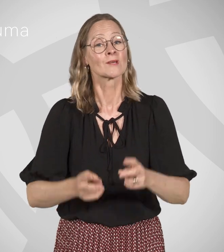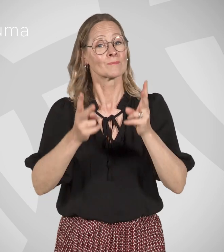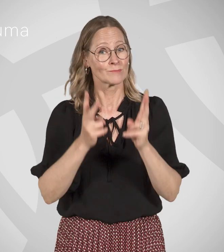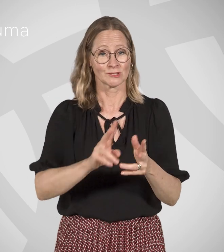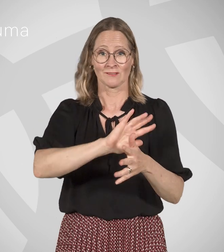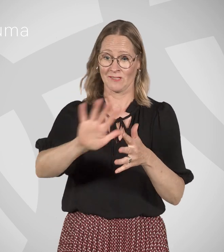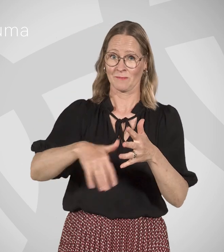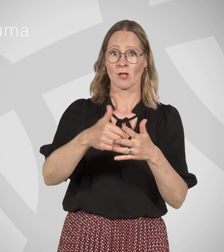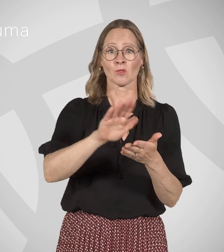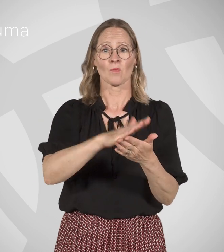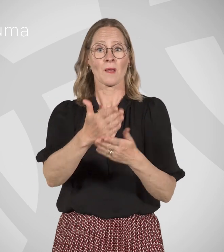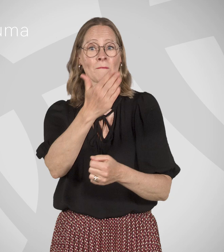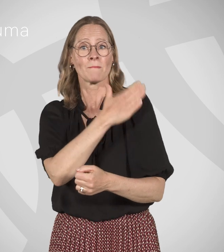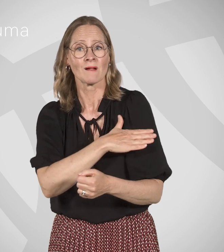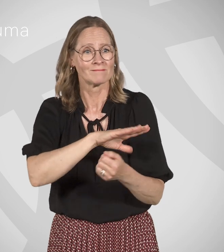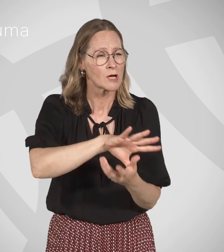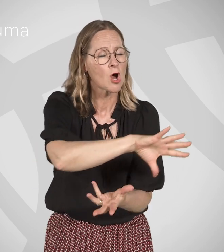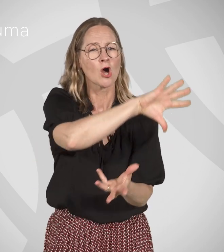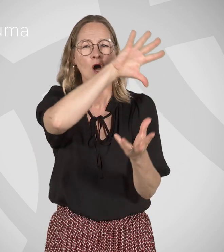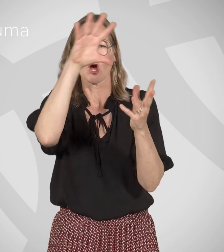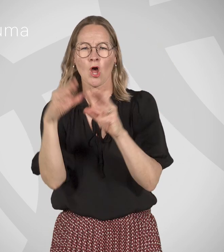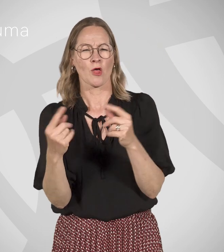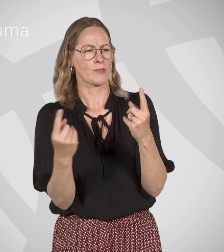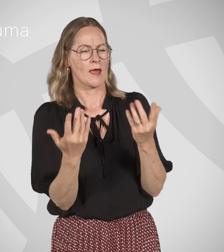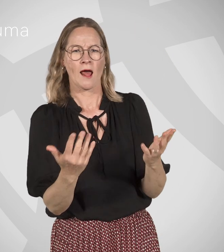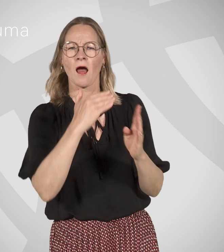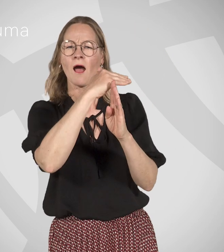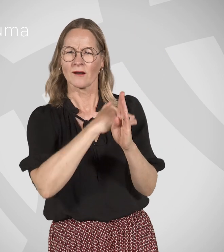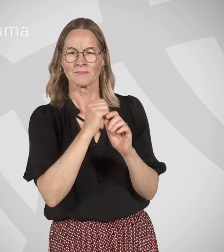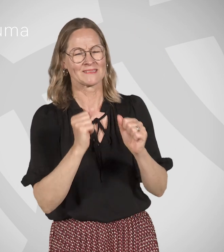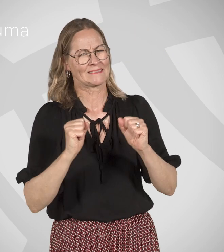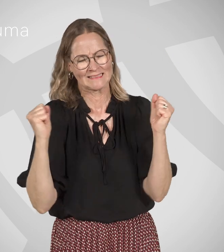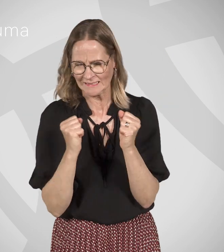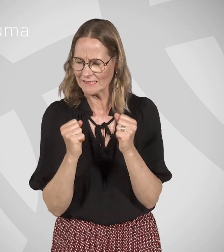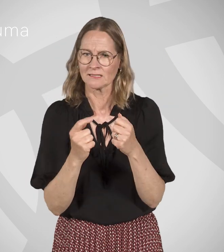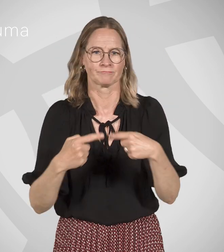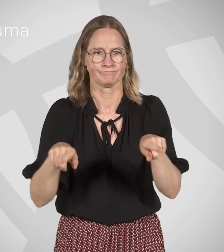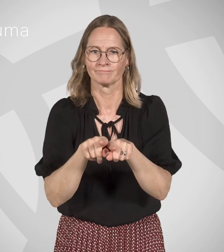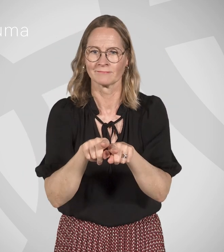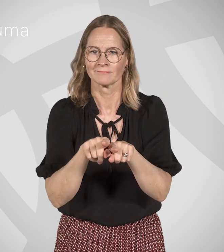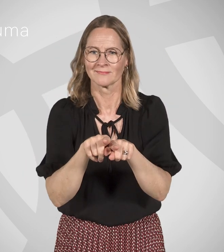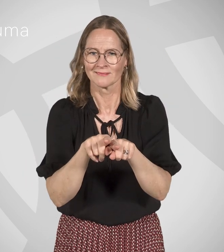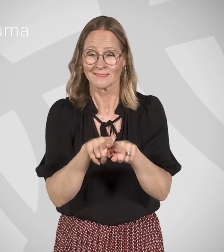Myös viittomakielen tulkkauspalveluiden kokonaistilanteen arviointi - tulee toteuttaa kiireellisesti.